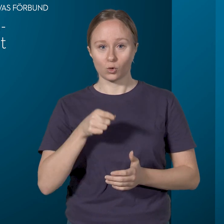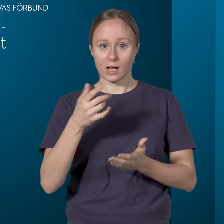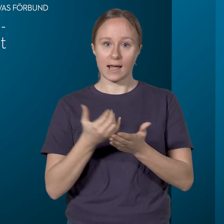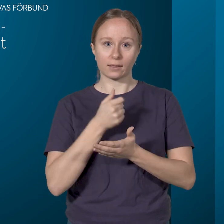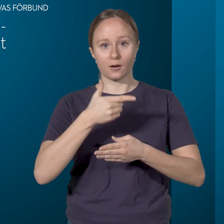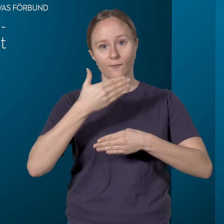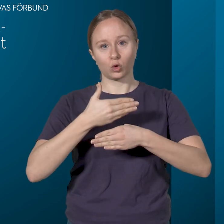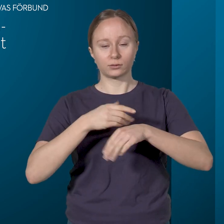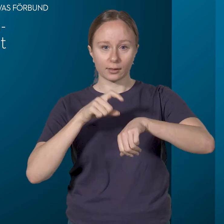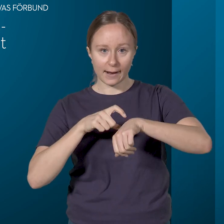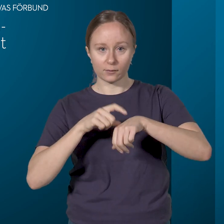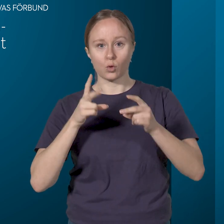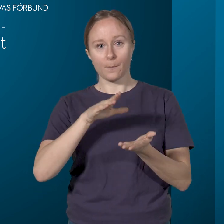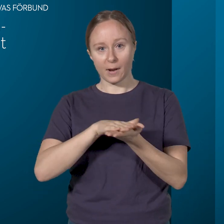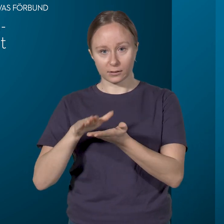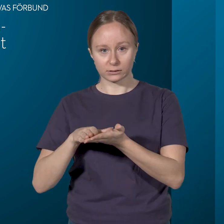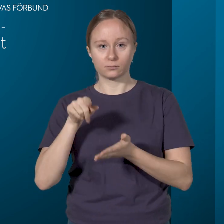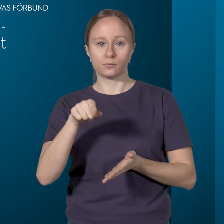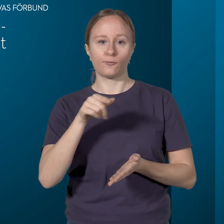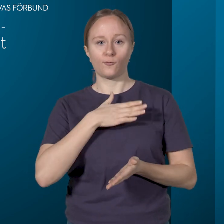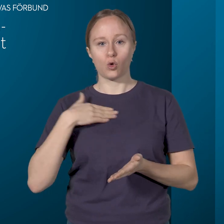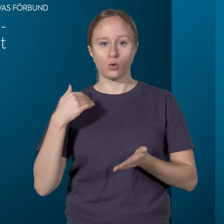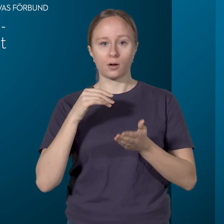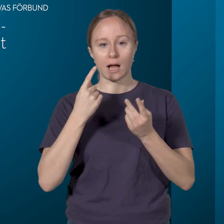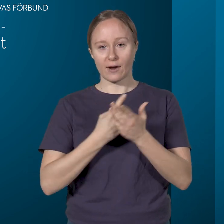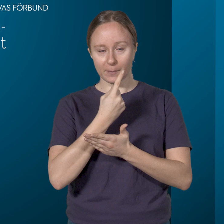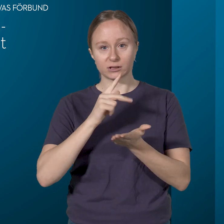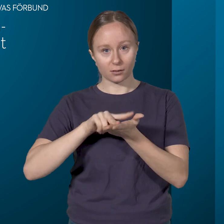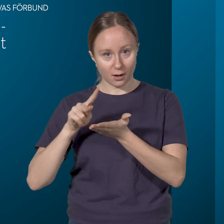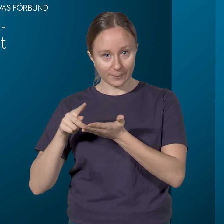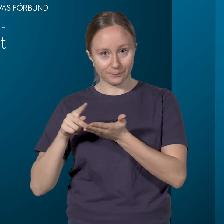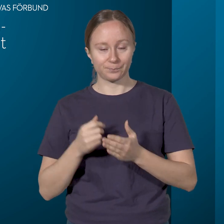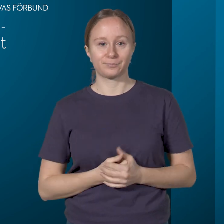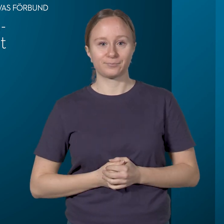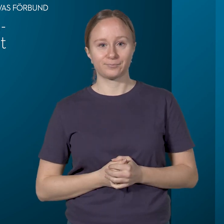Se föreställningstider och platser i vår evenemangskalender.